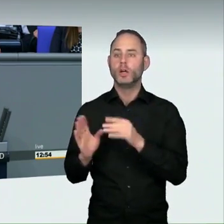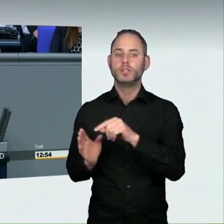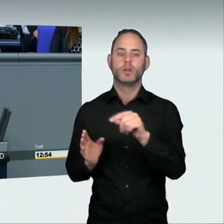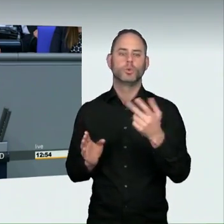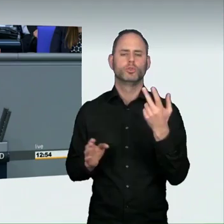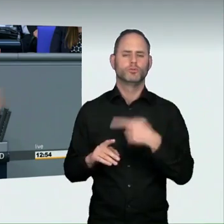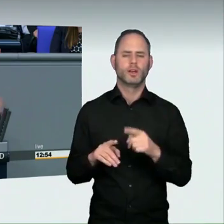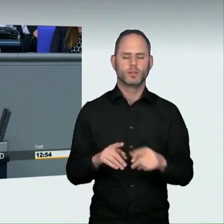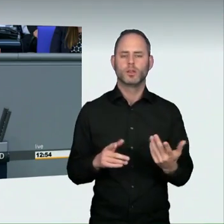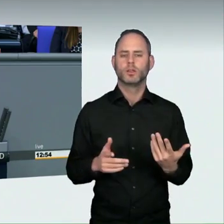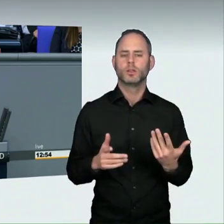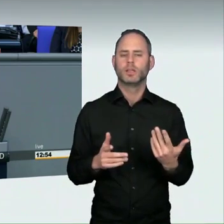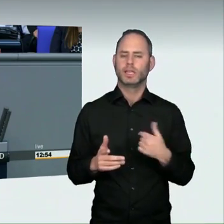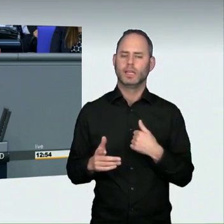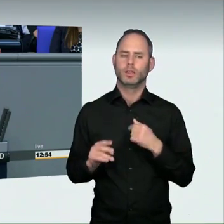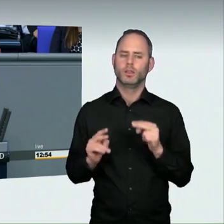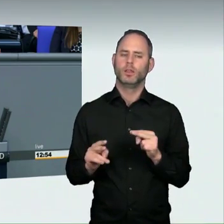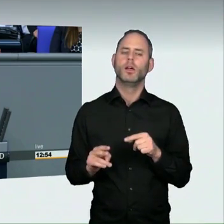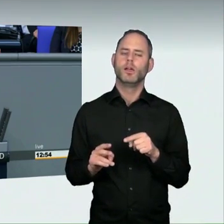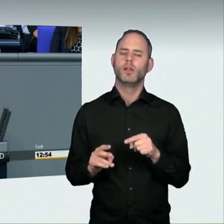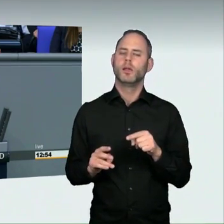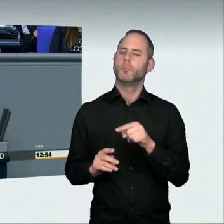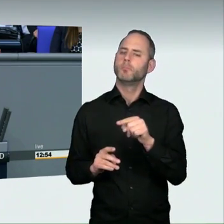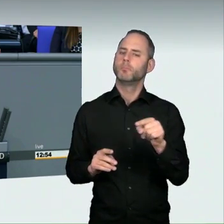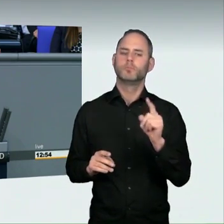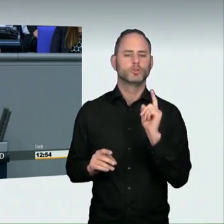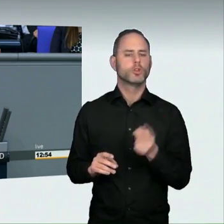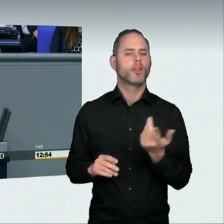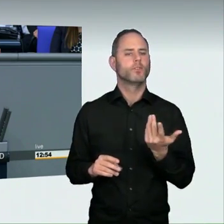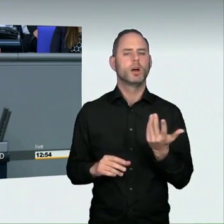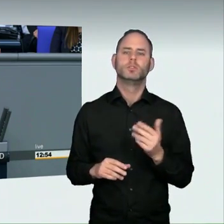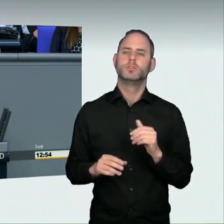Schließlich finde ich Ihren Vorschlag, liebe Kollegen von den Linken,